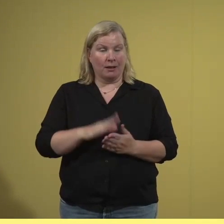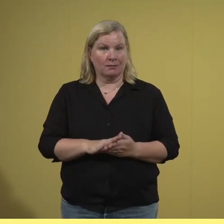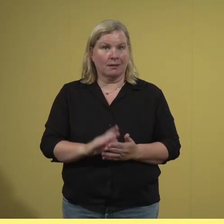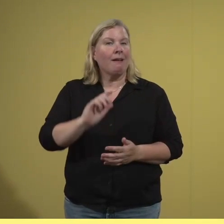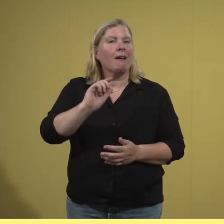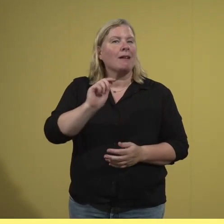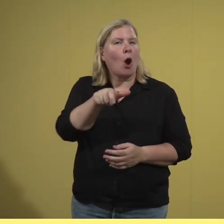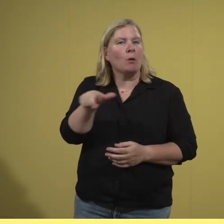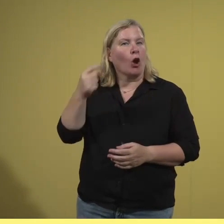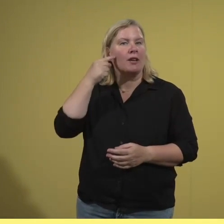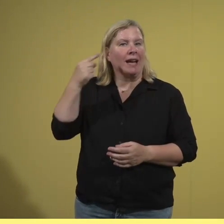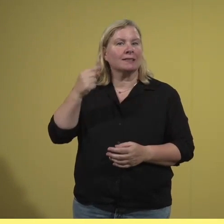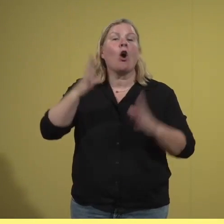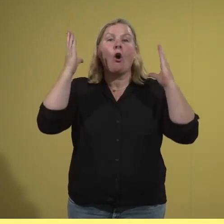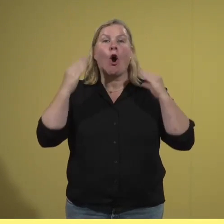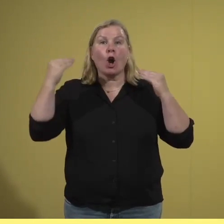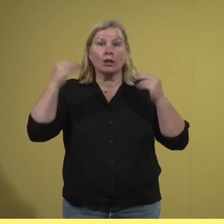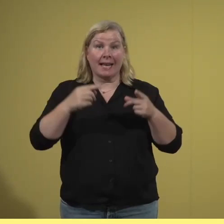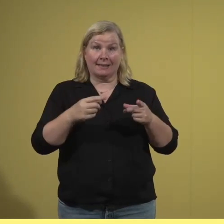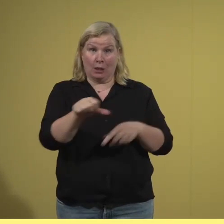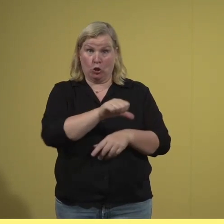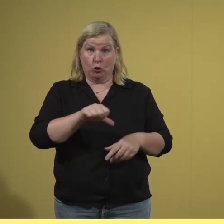Was aber die wenigsten wissen, gerade in der Hollandaise: